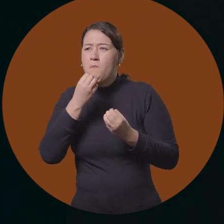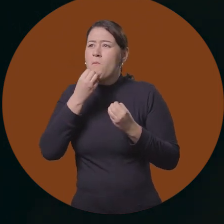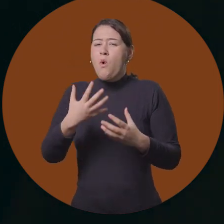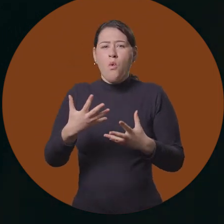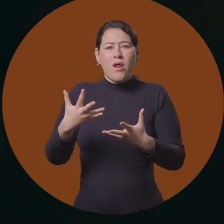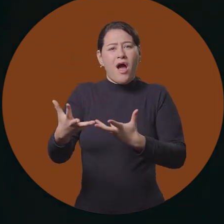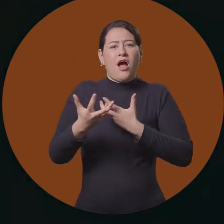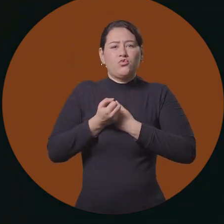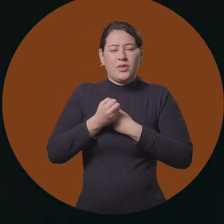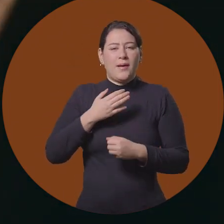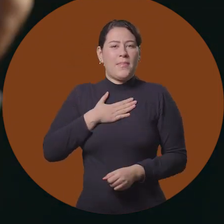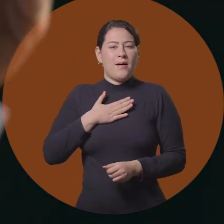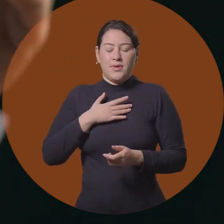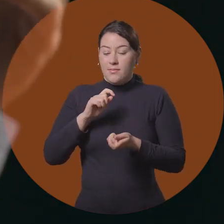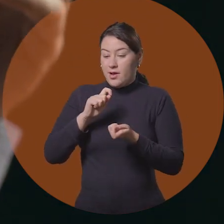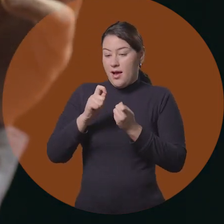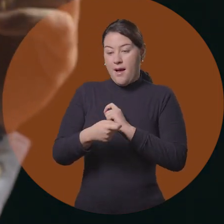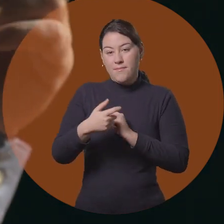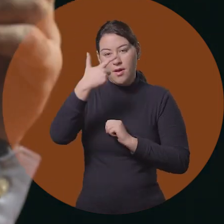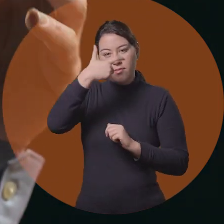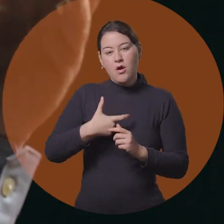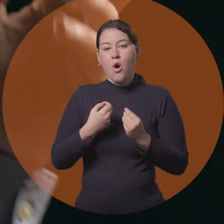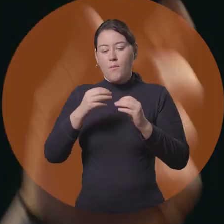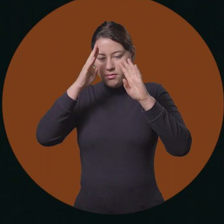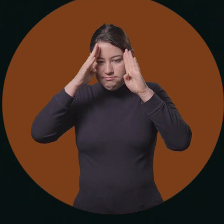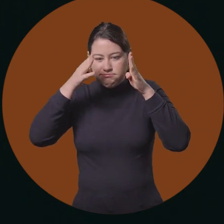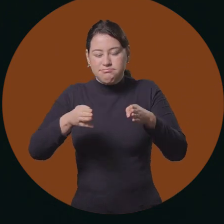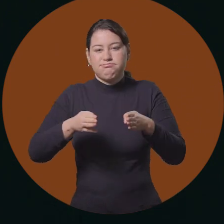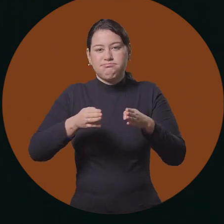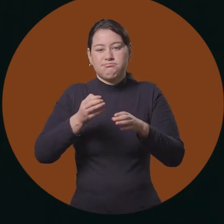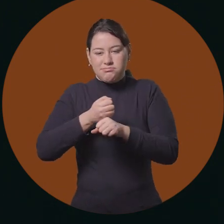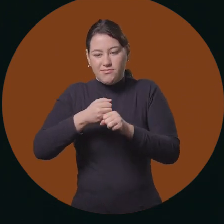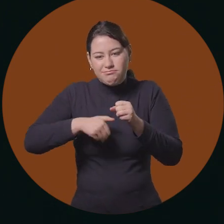ayuda para mí y fue un cambio para mí en cómo encaré mi vida futura. Fundamental.